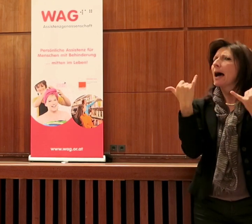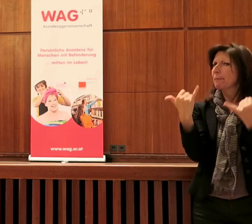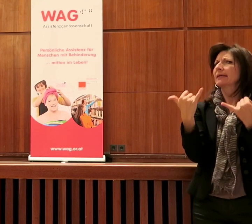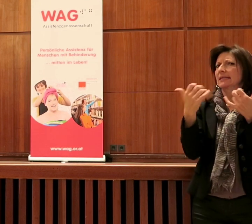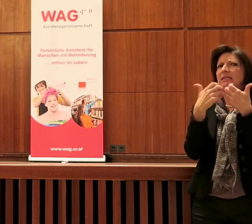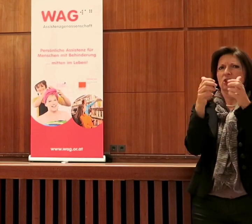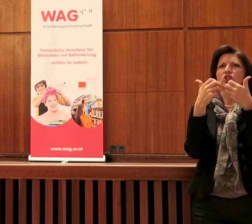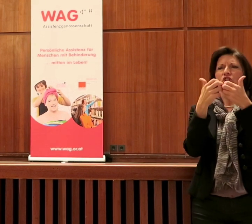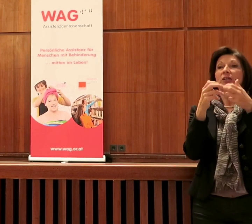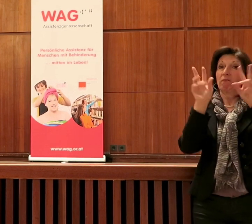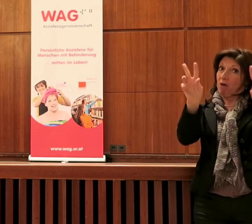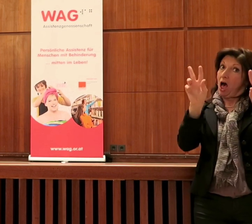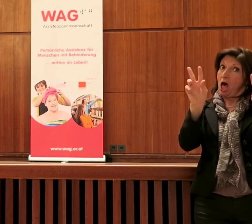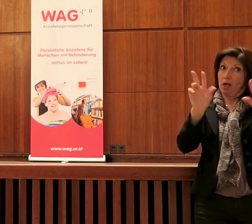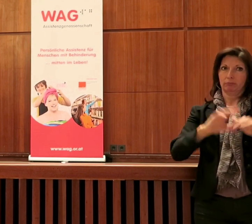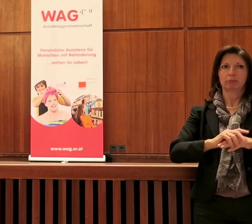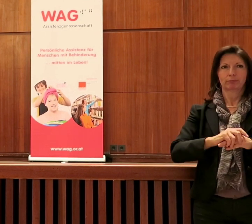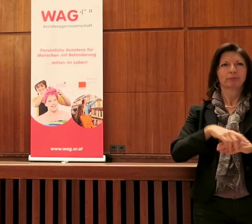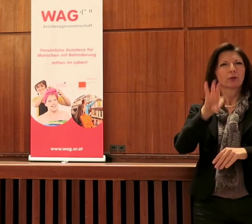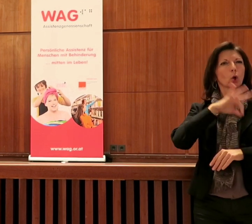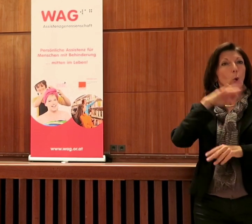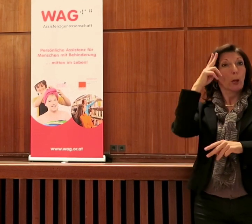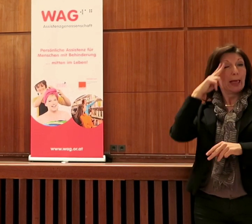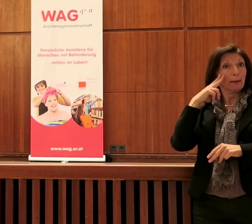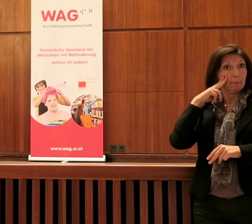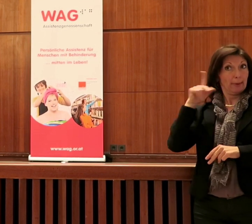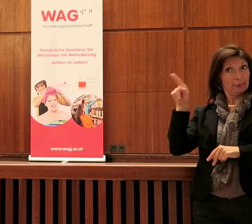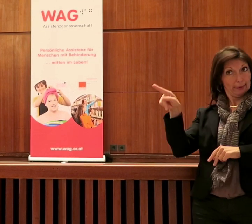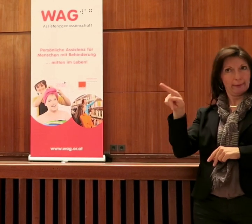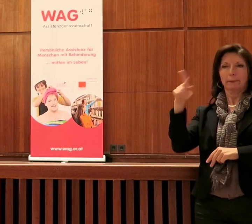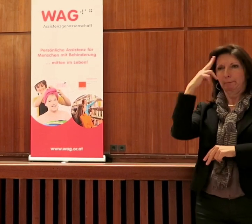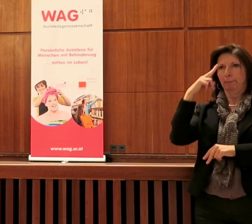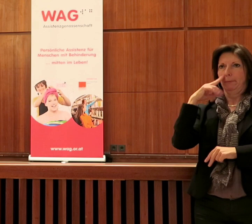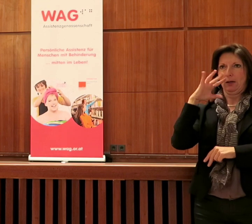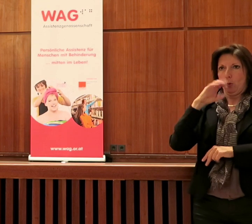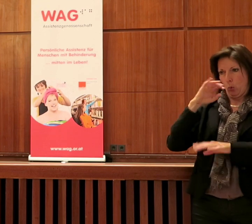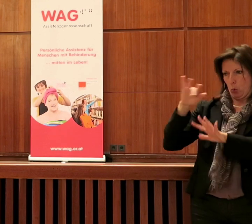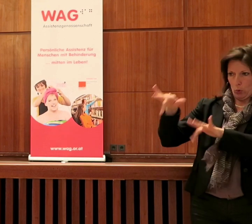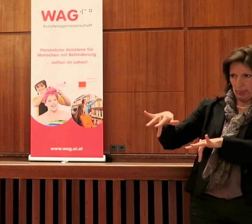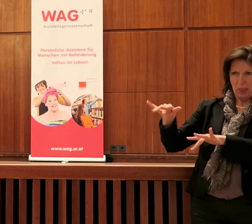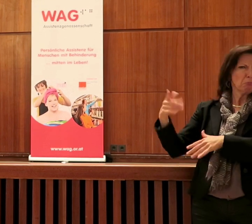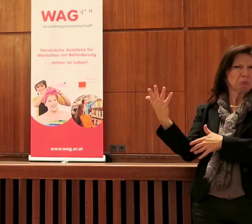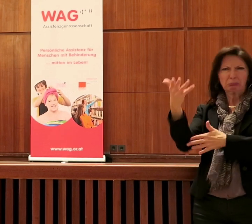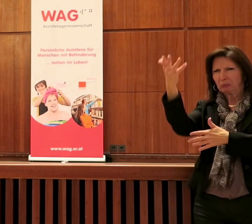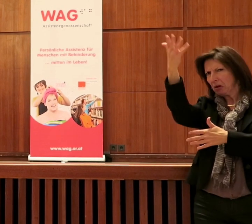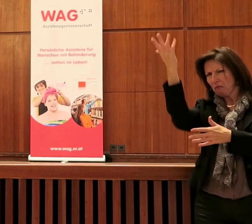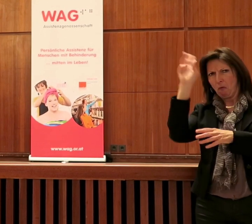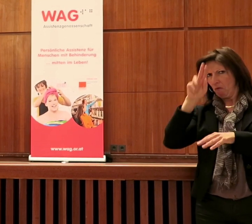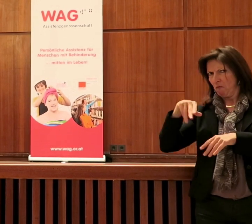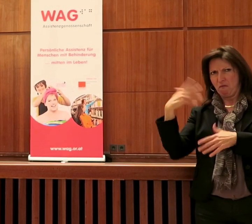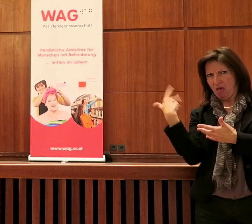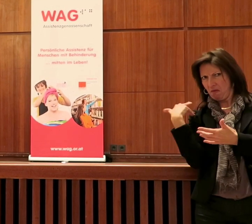Wahre Geschichte. Ein blinder Kollege von mir mit seinem Blindenhund war irgendwo in Wien unterwegs und hat zu irgendeinem Amt müssen